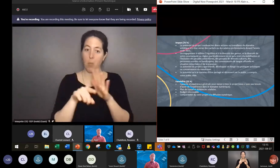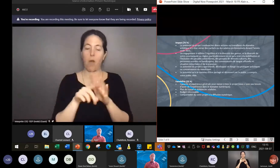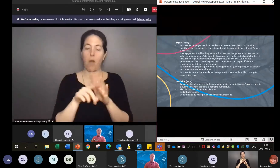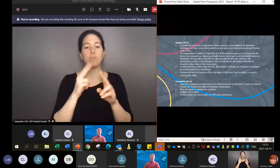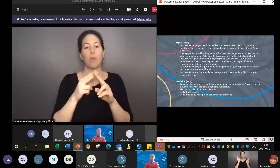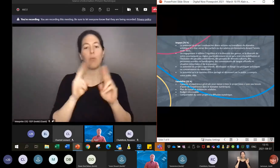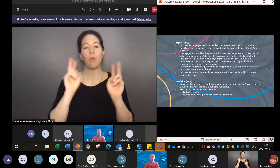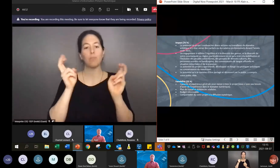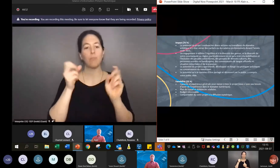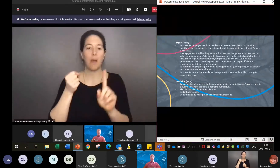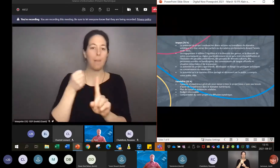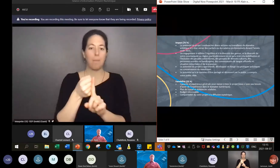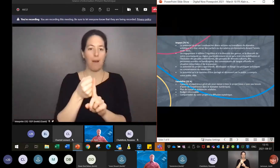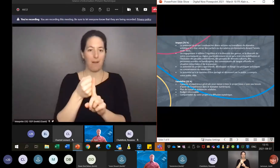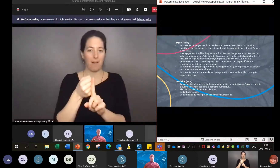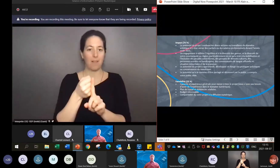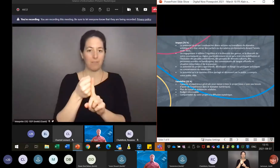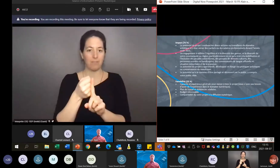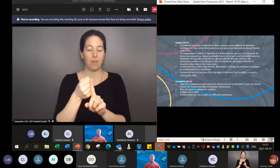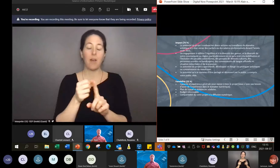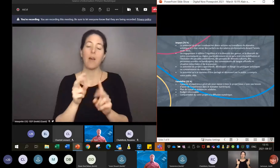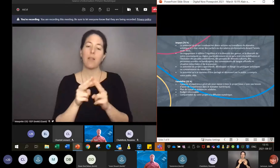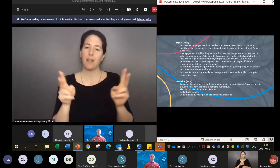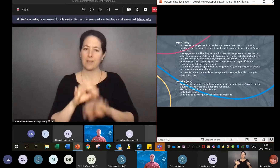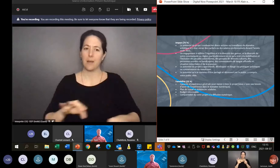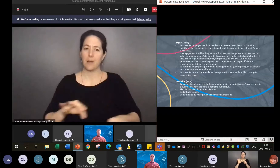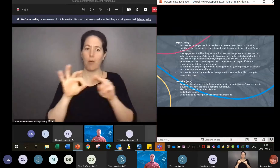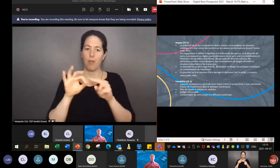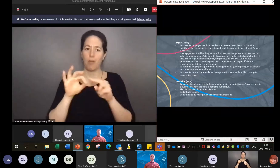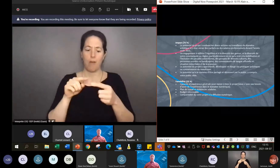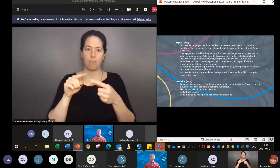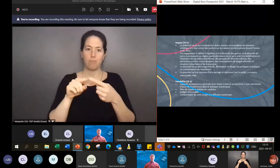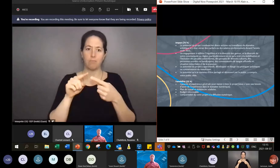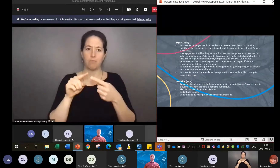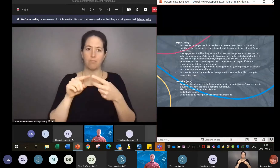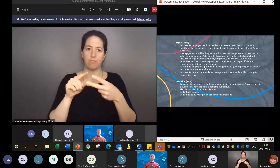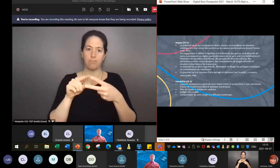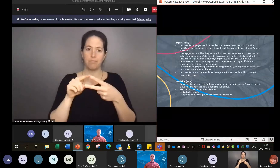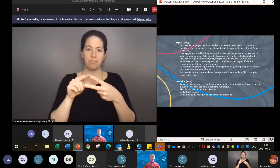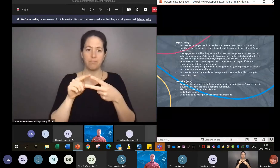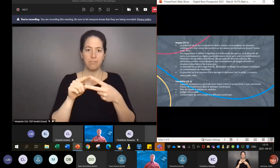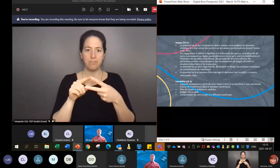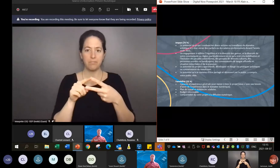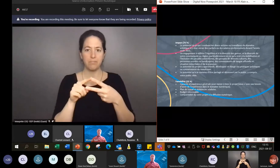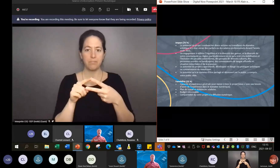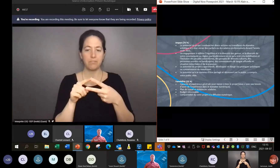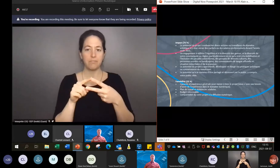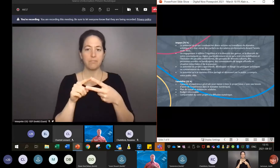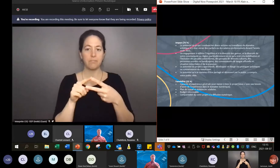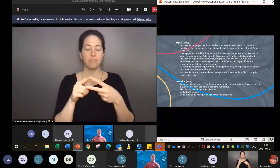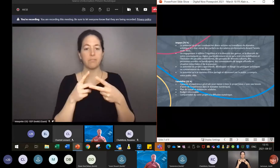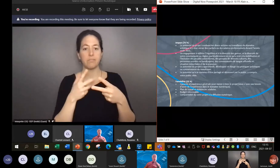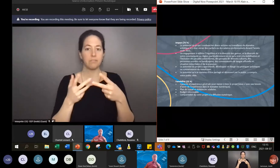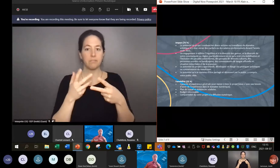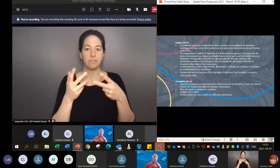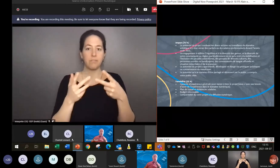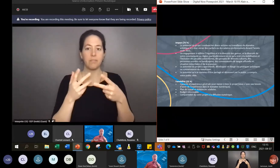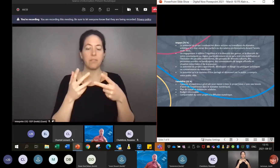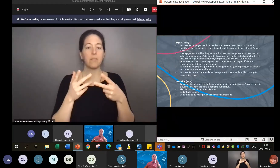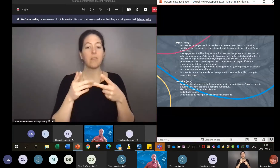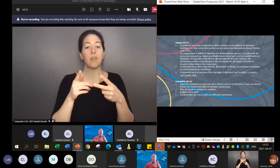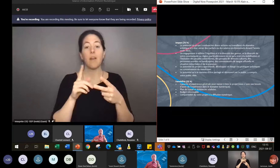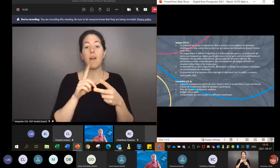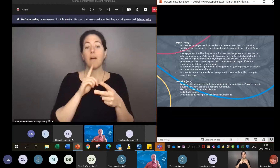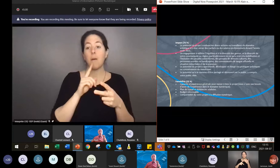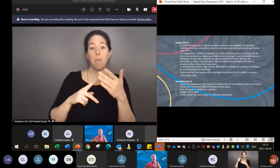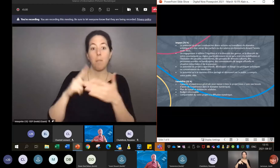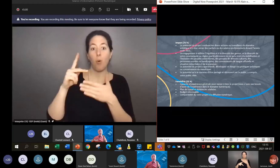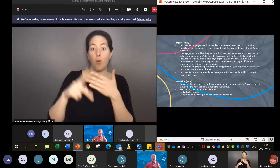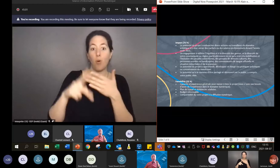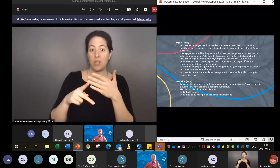critère-là est très important. Il parle du